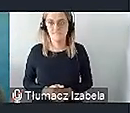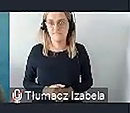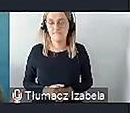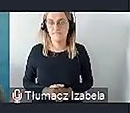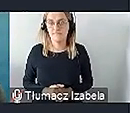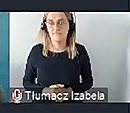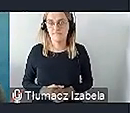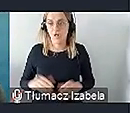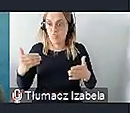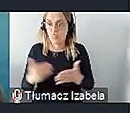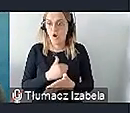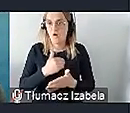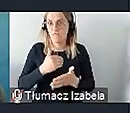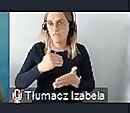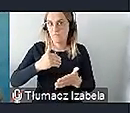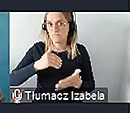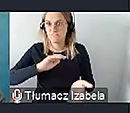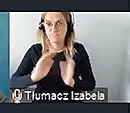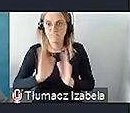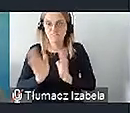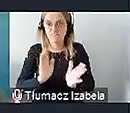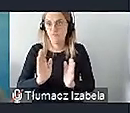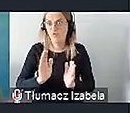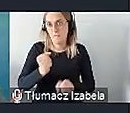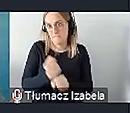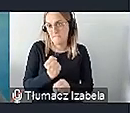"Nowa forma w pracy". Ekstra. Bardzo się cieszę,